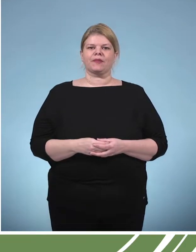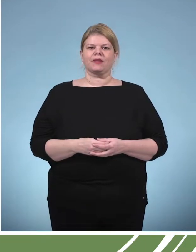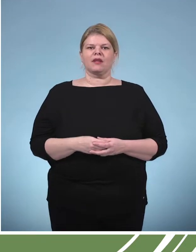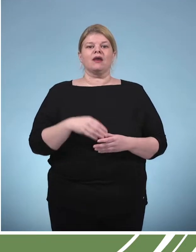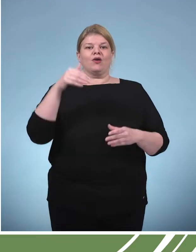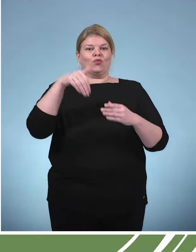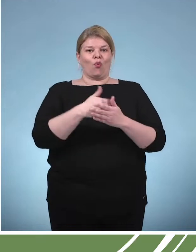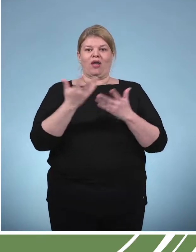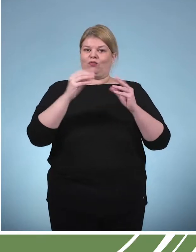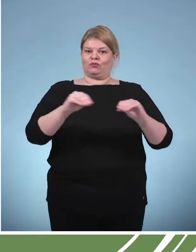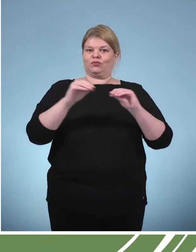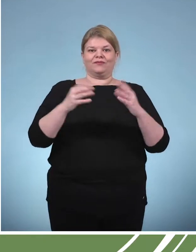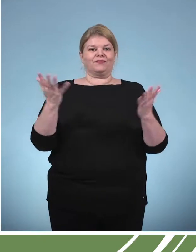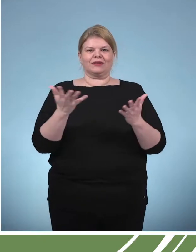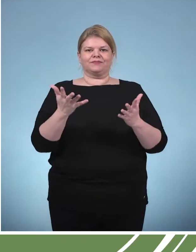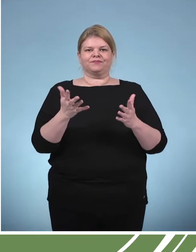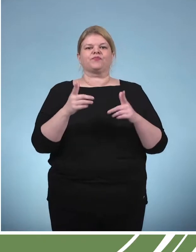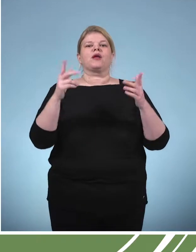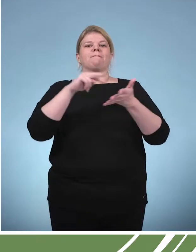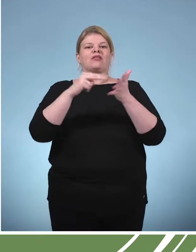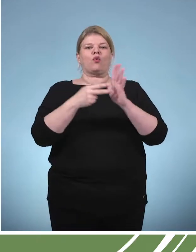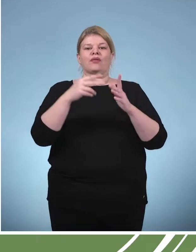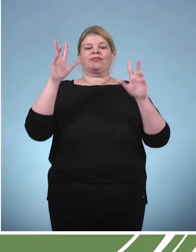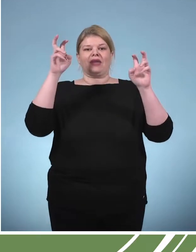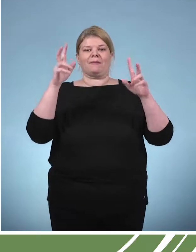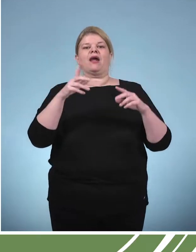Willkommen zu diesem Tutorial über eine Methode namens “Kulturrucksack".